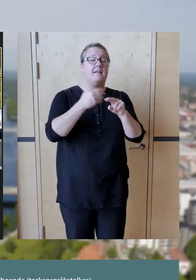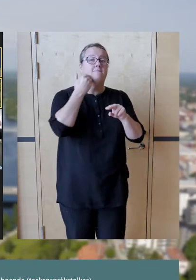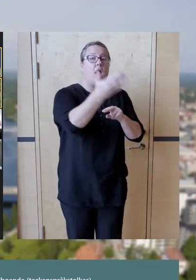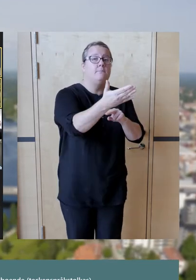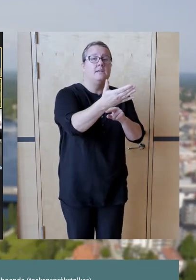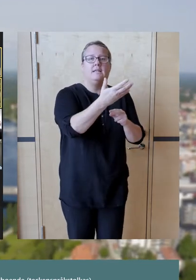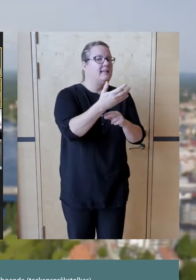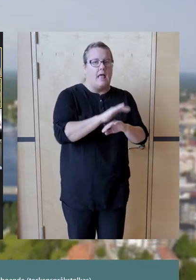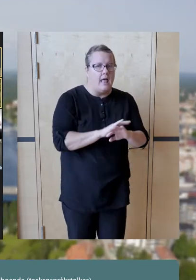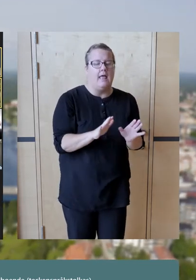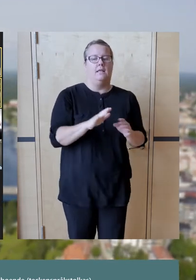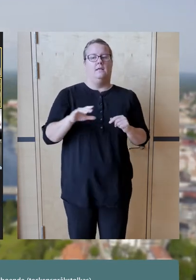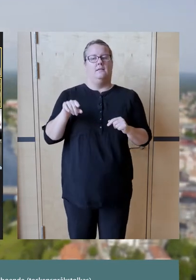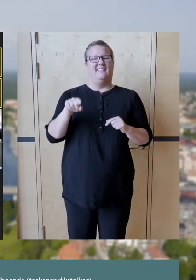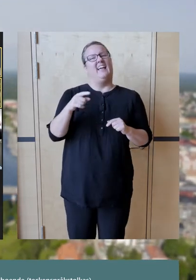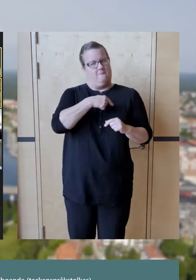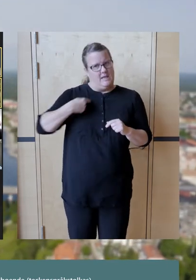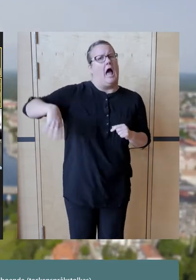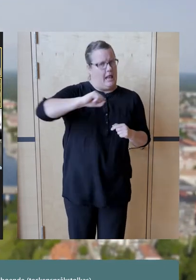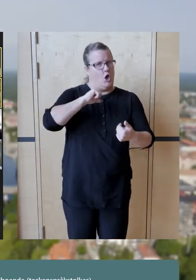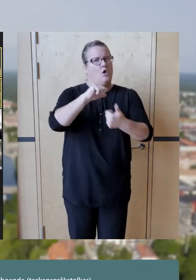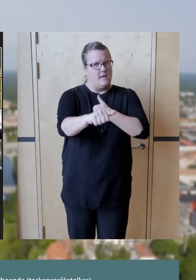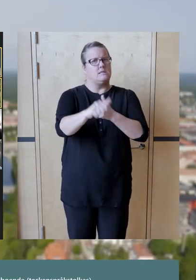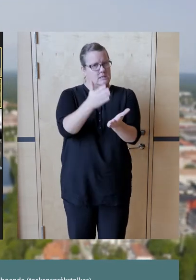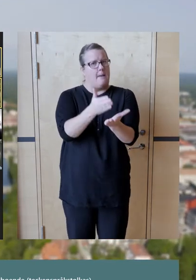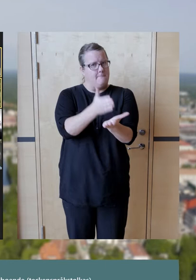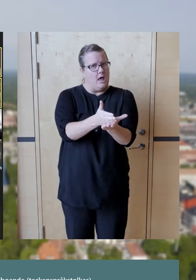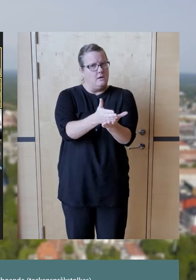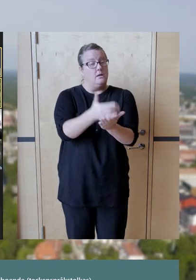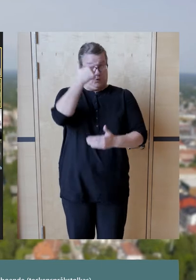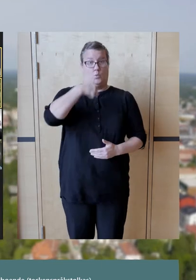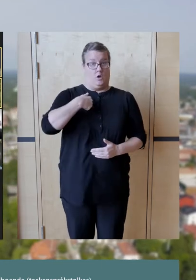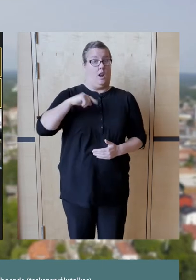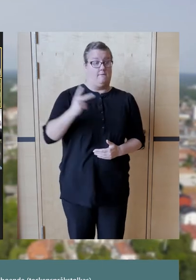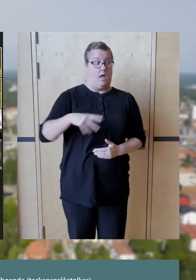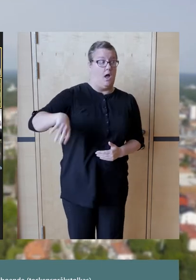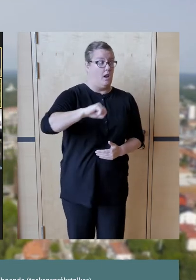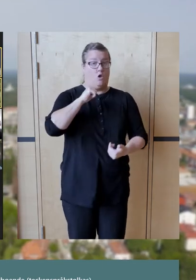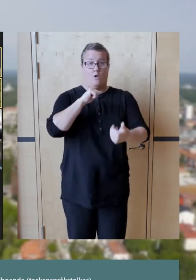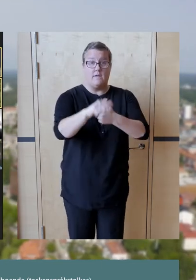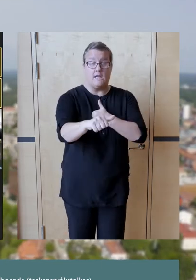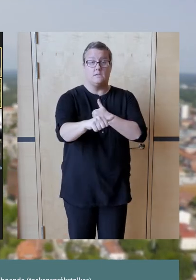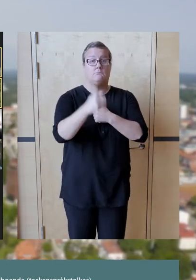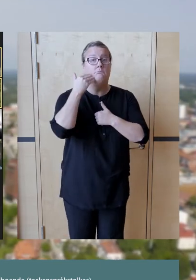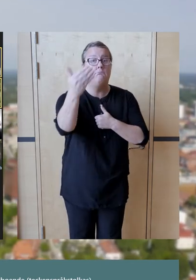Stop med alliansen rörande enighet tror vi alla överens om att de kommer att vinna Ett behov i framtiden